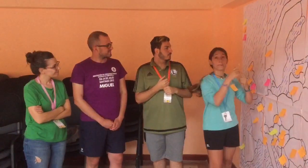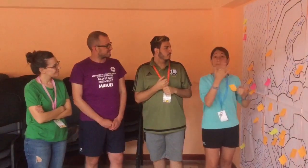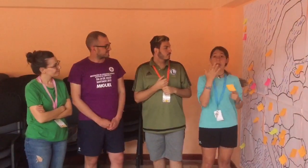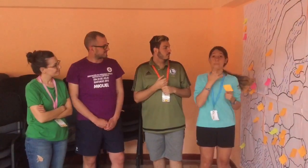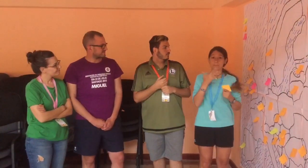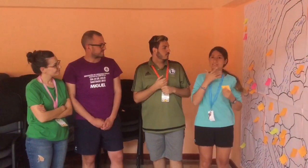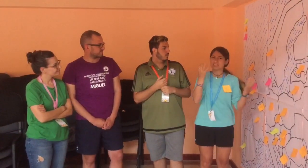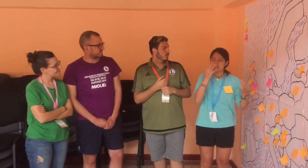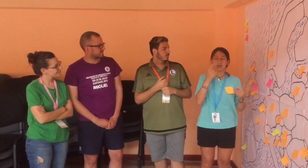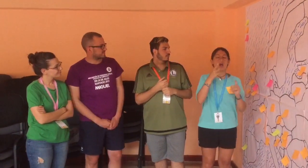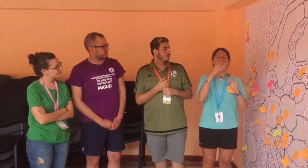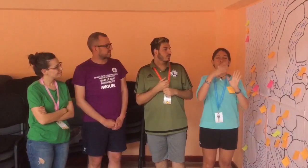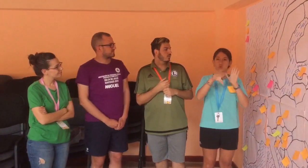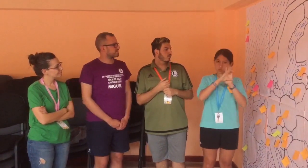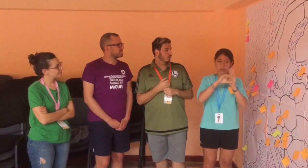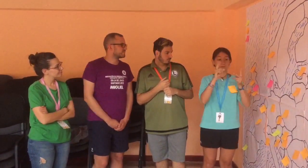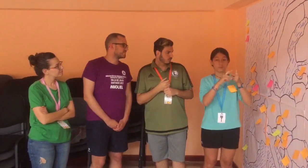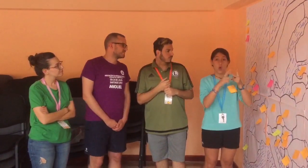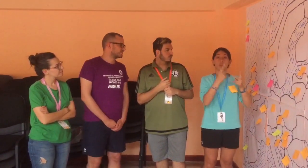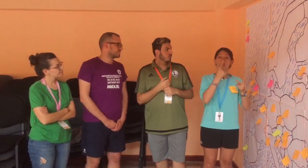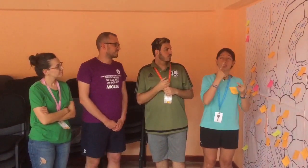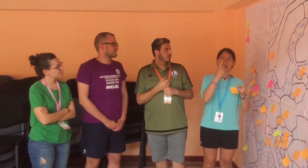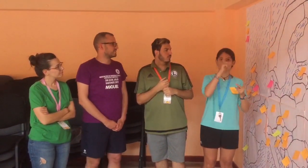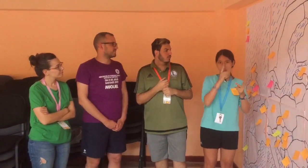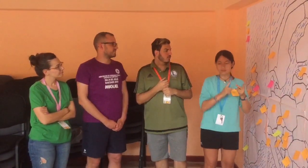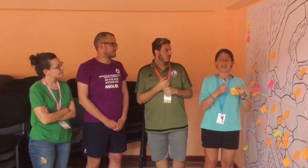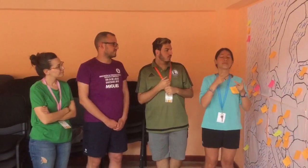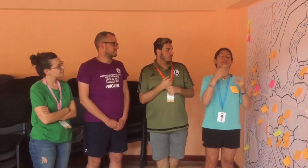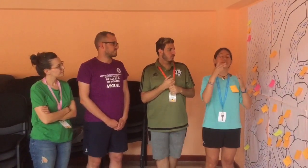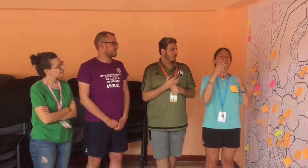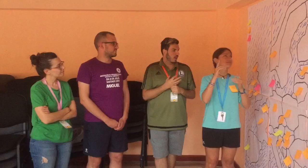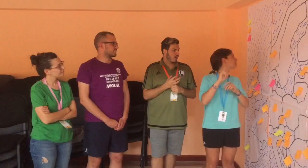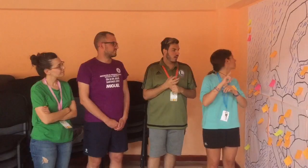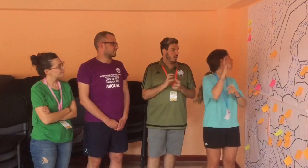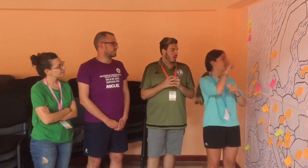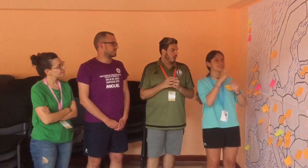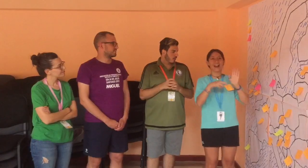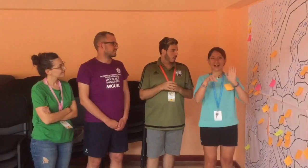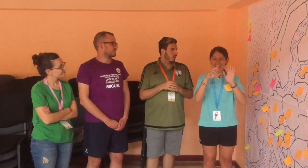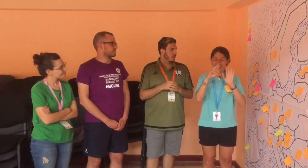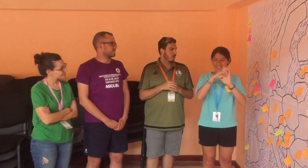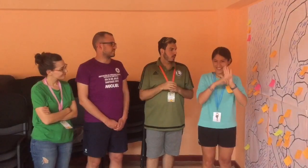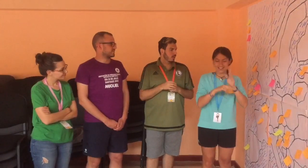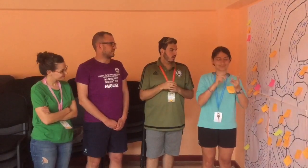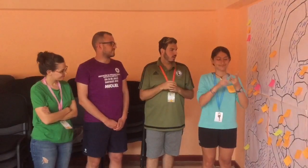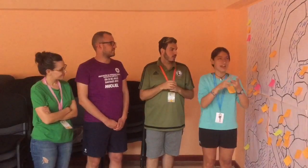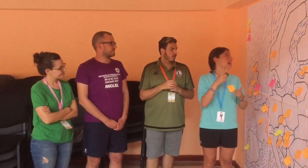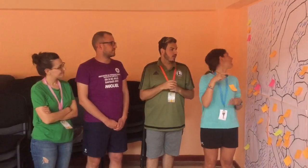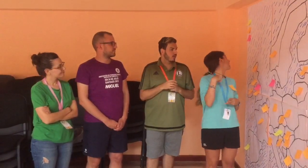El amarillo sirve para catalogar países en los que la LS está en la constitución. El rosa cataloga a países que tienen contemplada la LS en reglamentos.